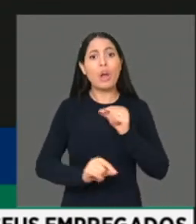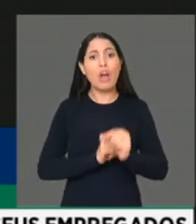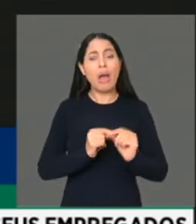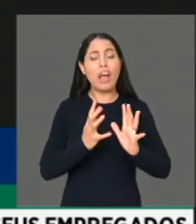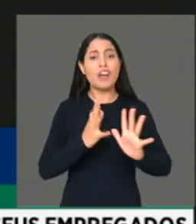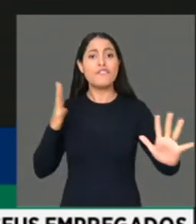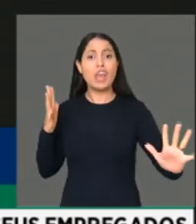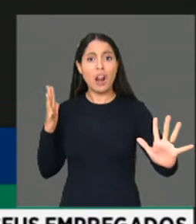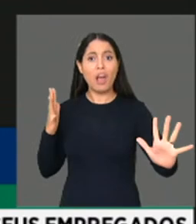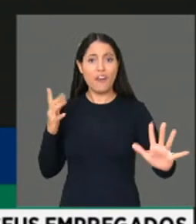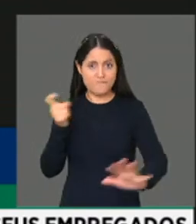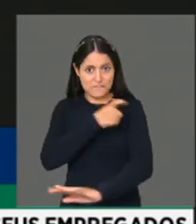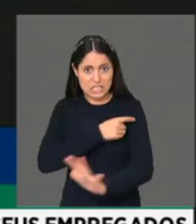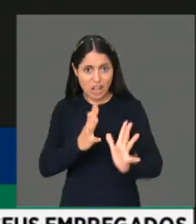PAÍS. JÁ DISSERAM QUE NÃO